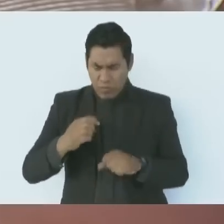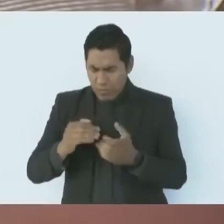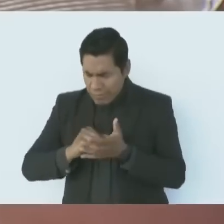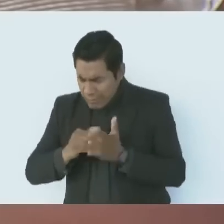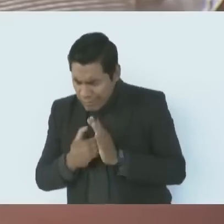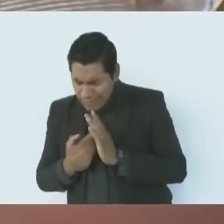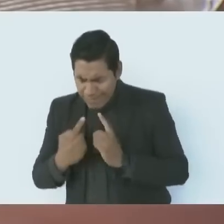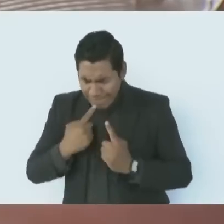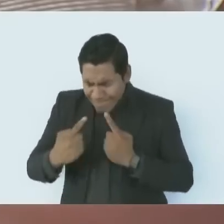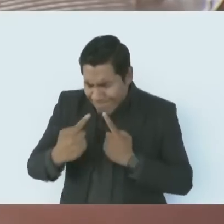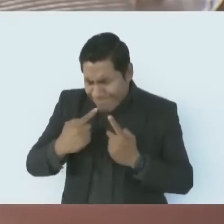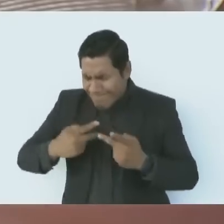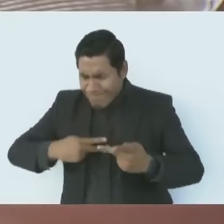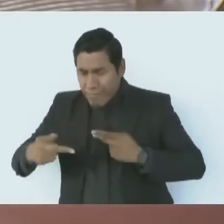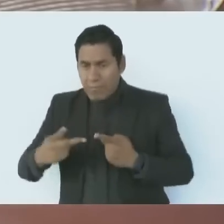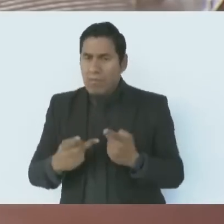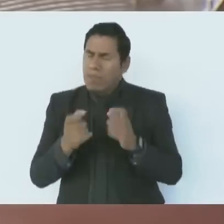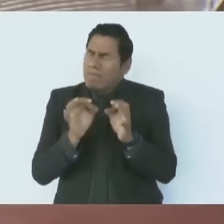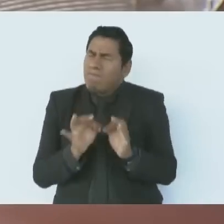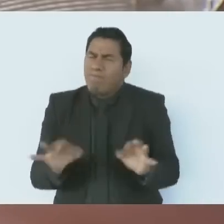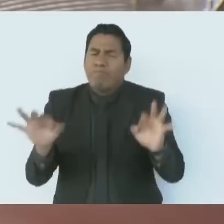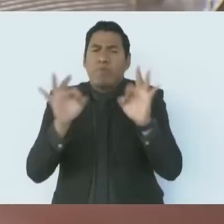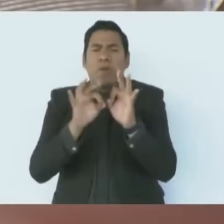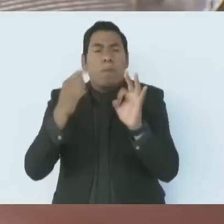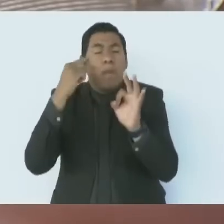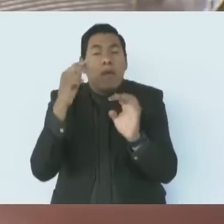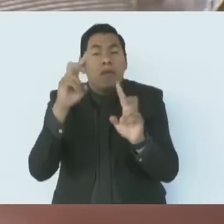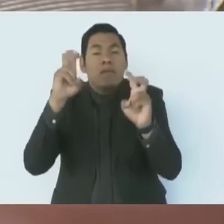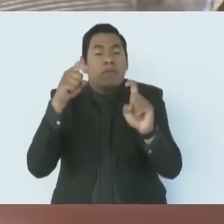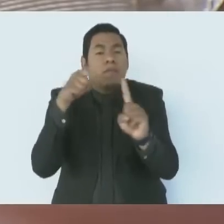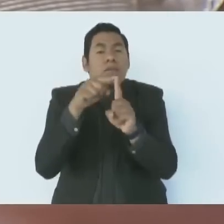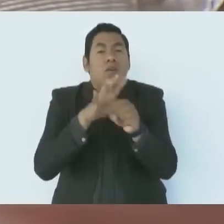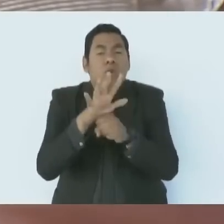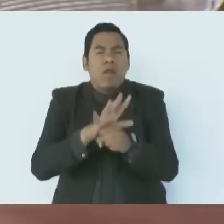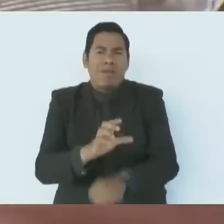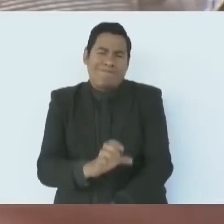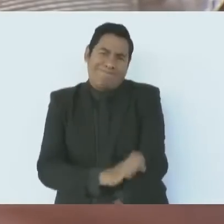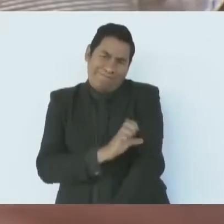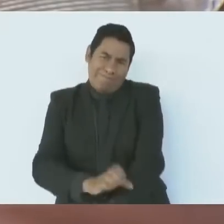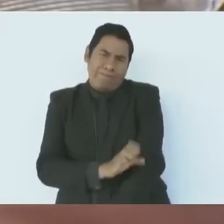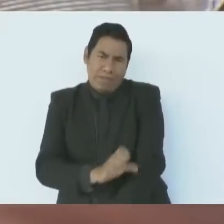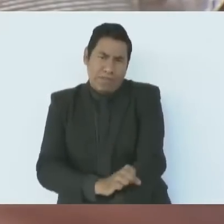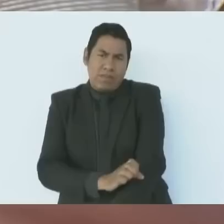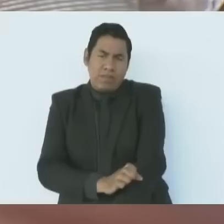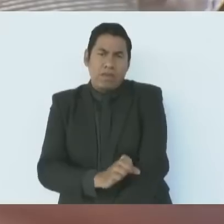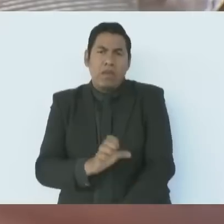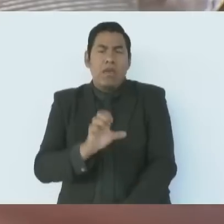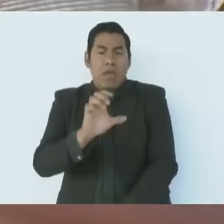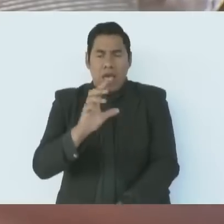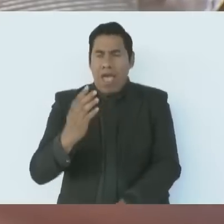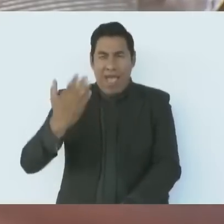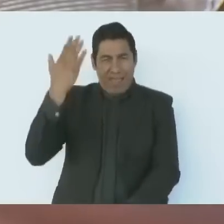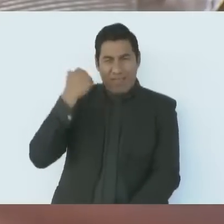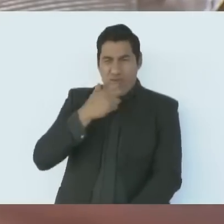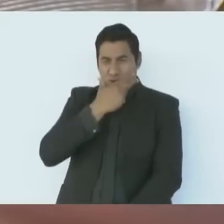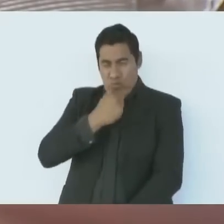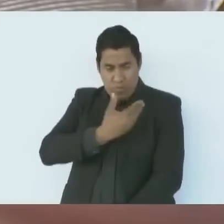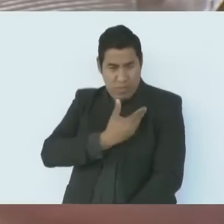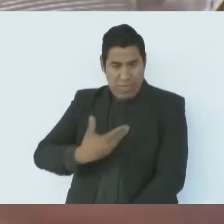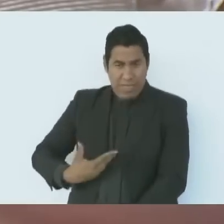muy muy importante para el plan de energía quiero decirles que el presidente López Obrador inició